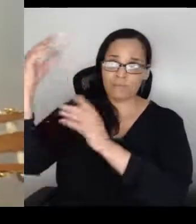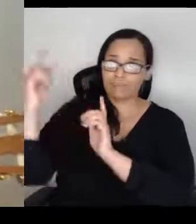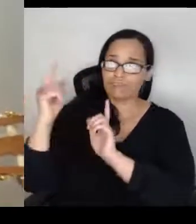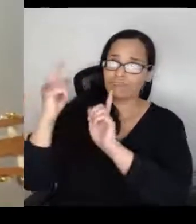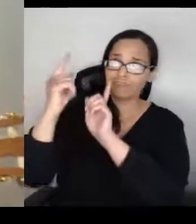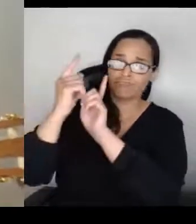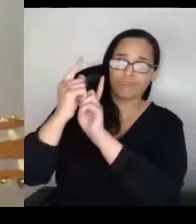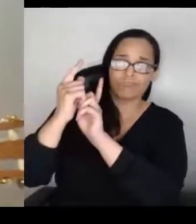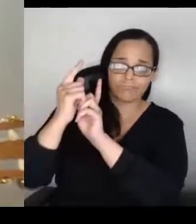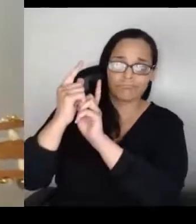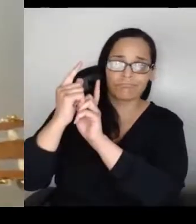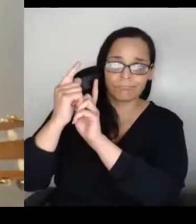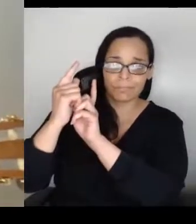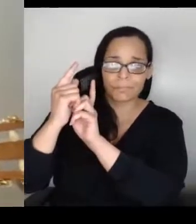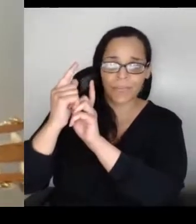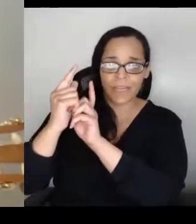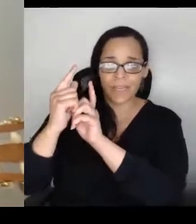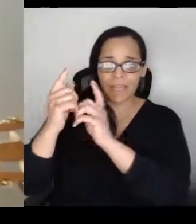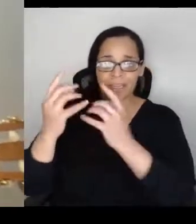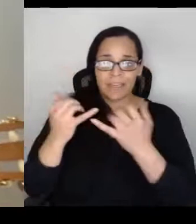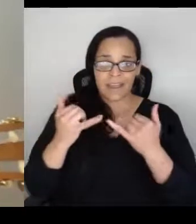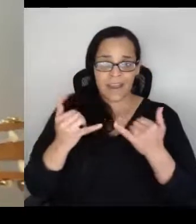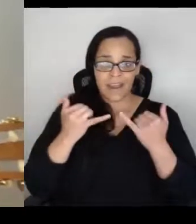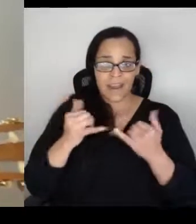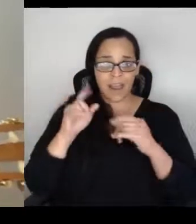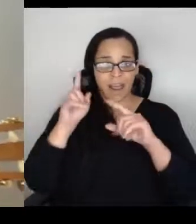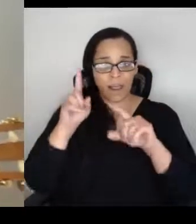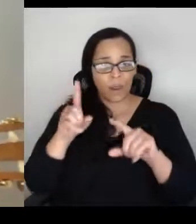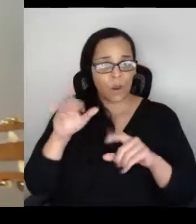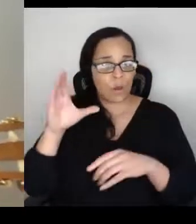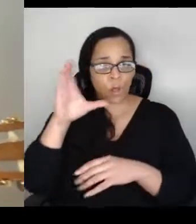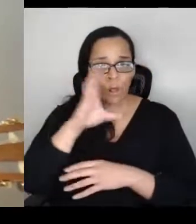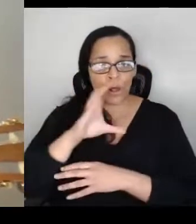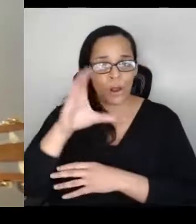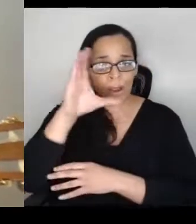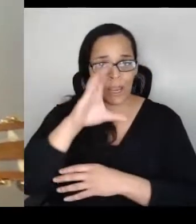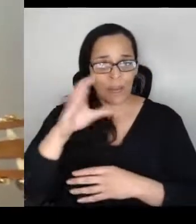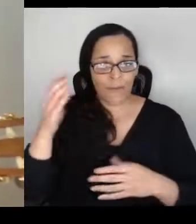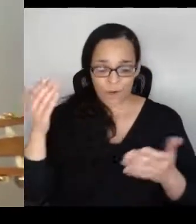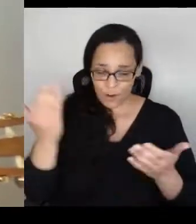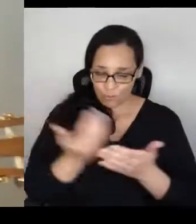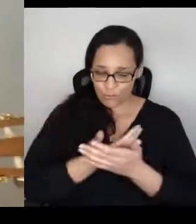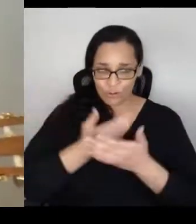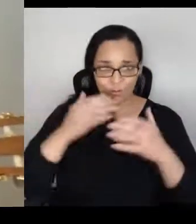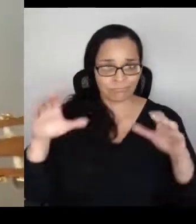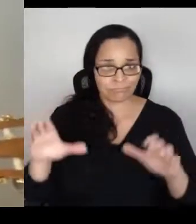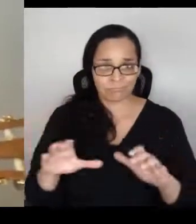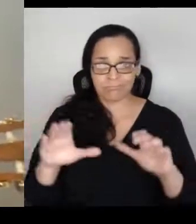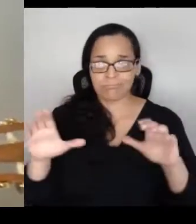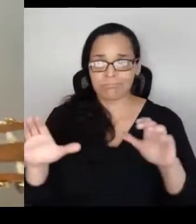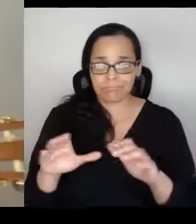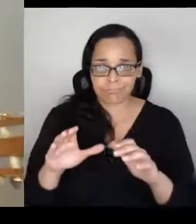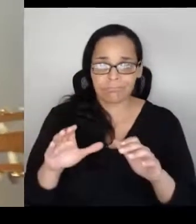Hoy me voy A buscarme una nueva aventura